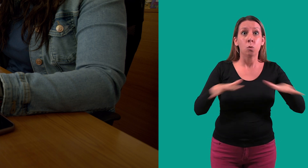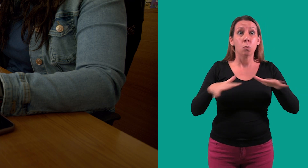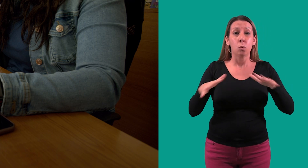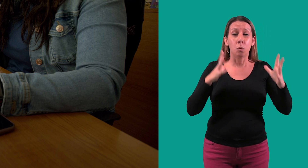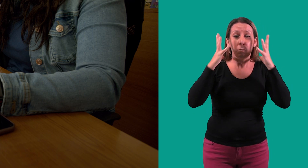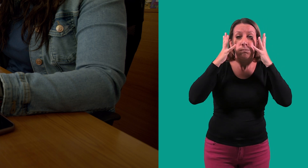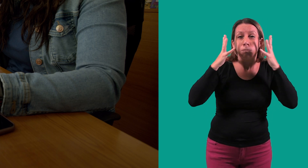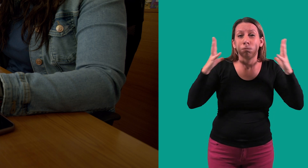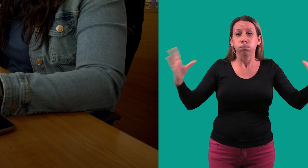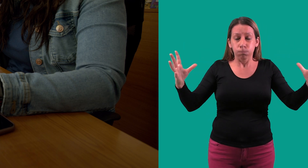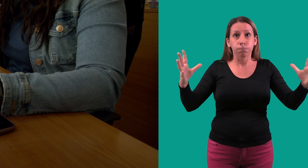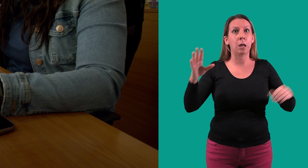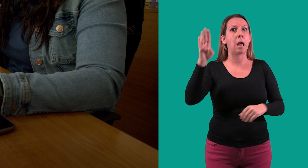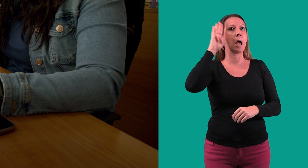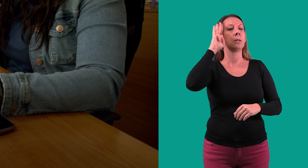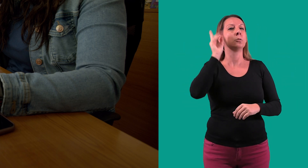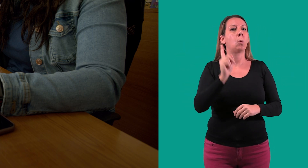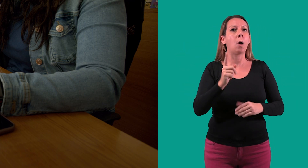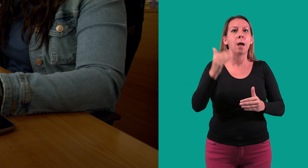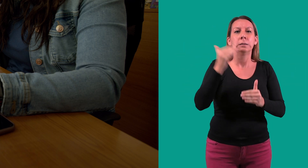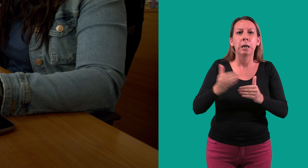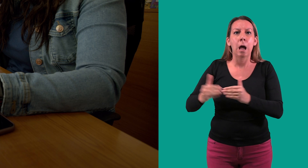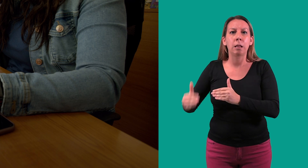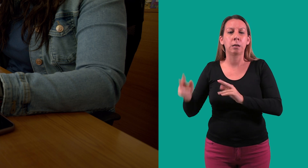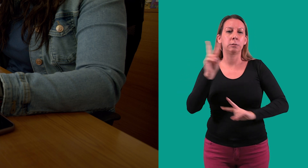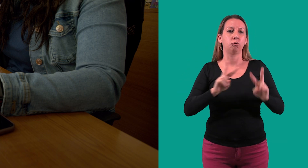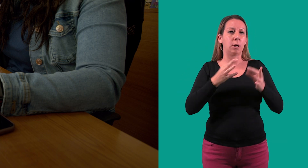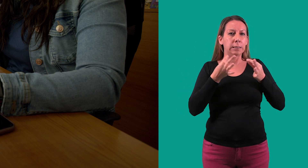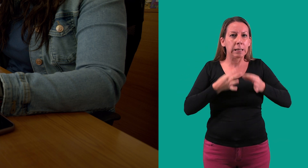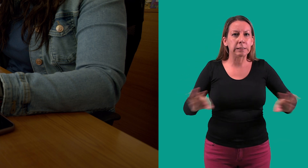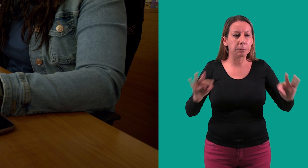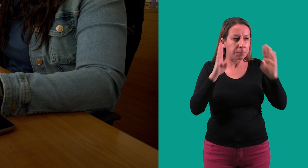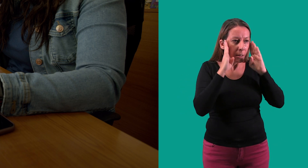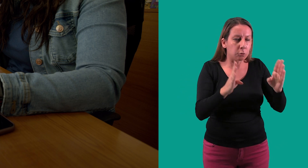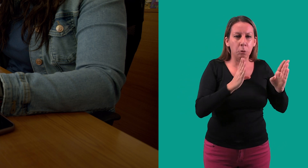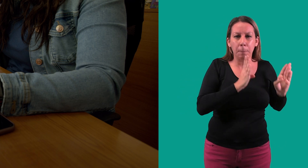Quando c'è molto lavoro, cerca di rispettare le scadenze.